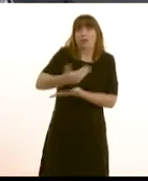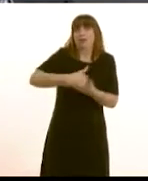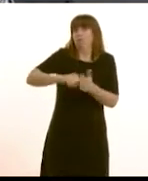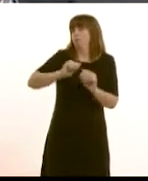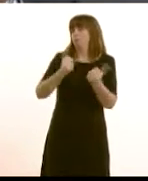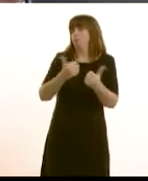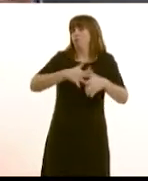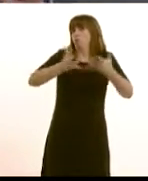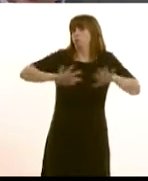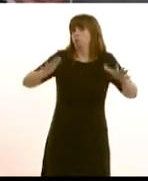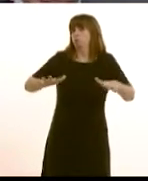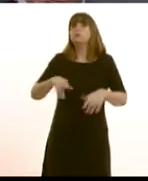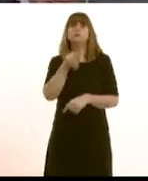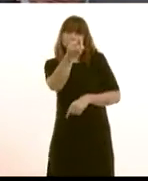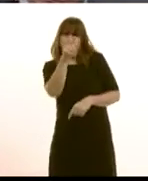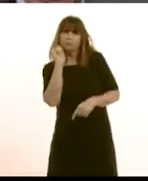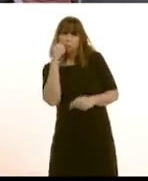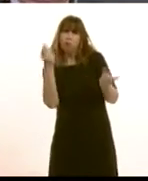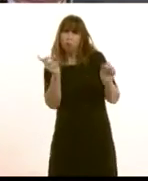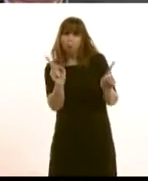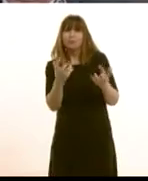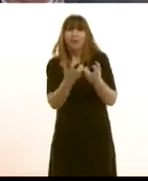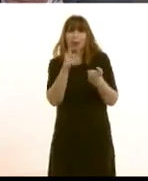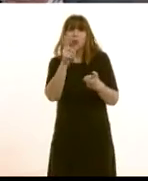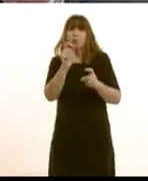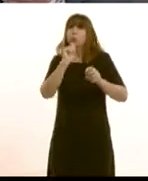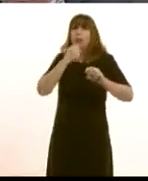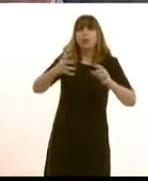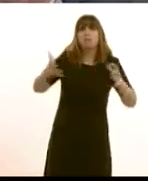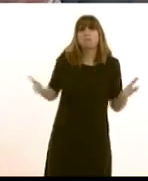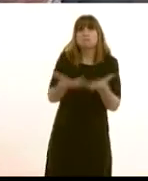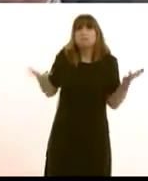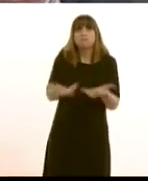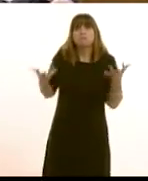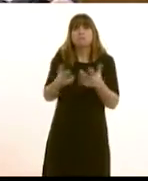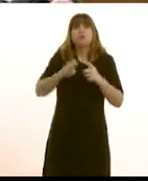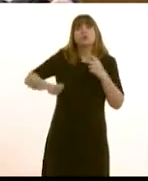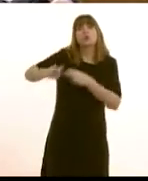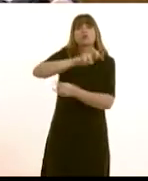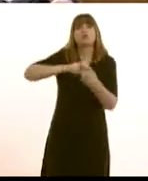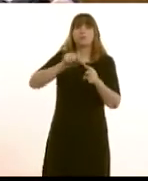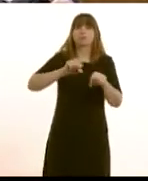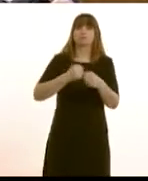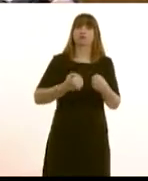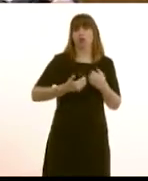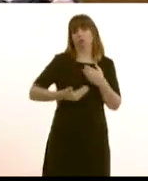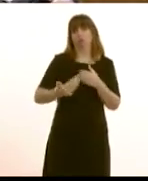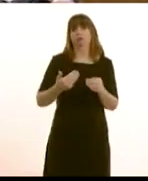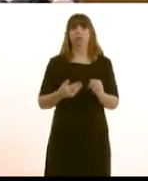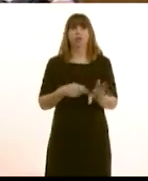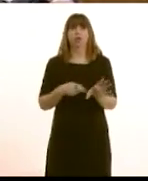bwriadu ei wneud fel Prif Weinidog i hybuír diwydiant twristiaeth yn sir Benfro dros y flwyddyn nesaf? Carwyn Jones: Wel, roeddwn yn meddwl nid dadl